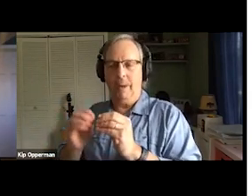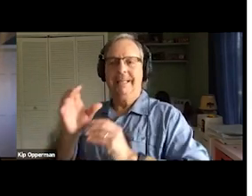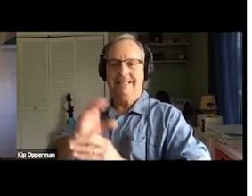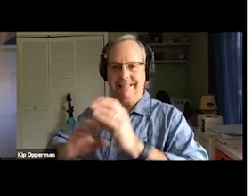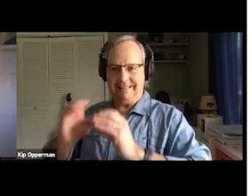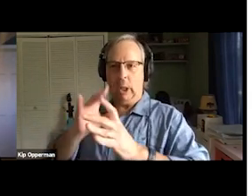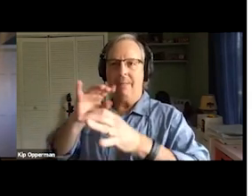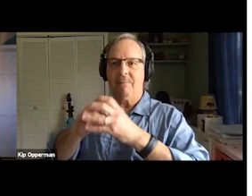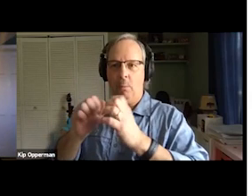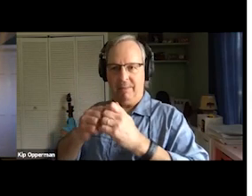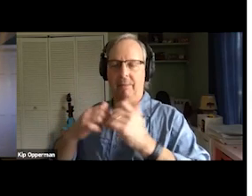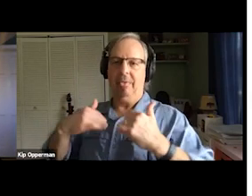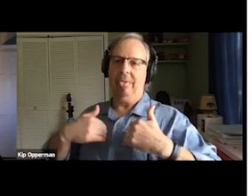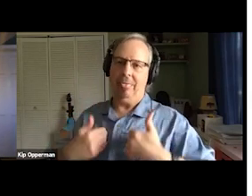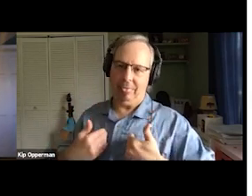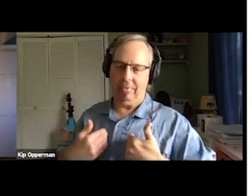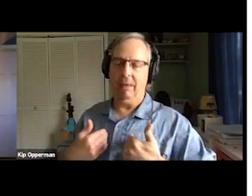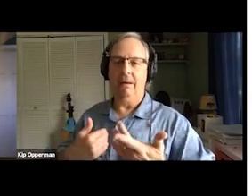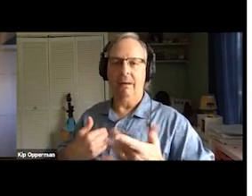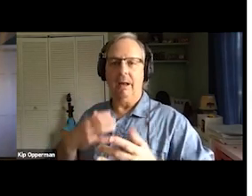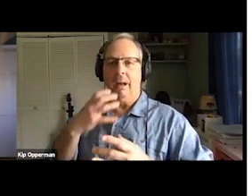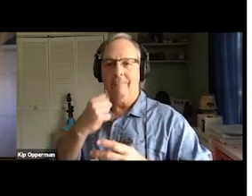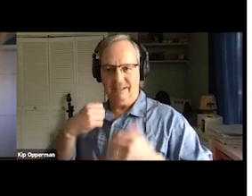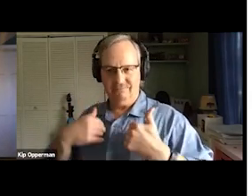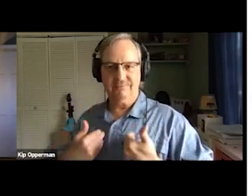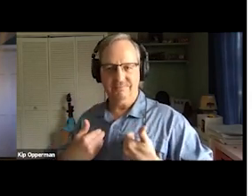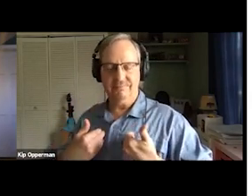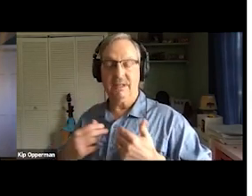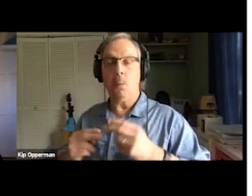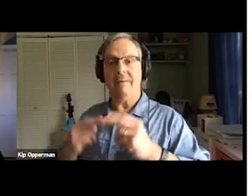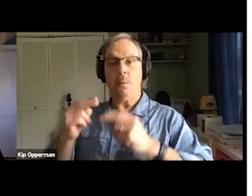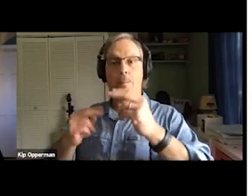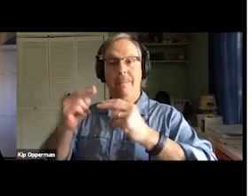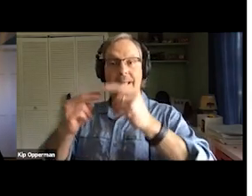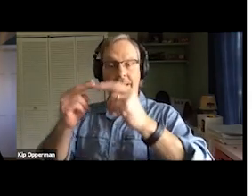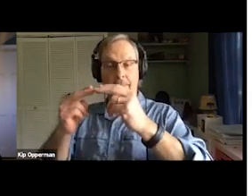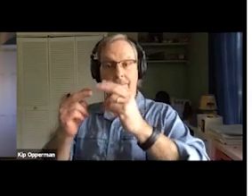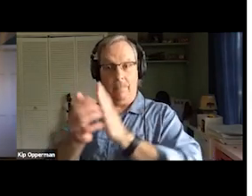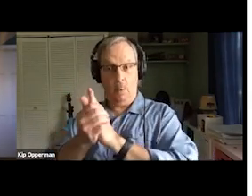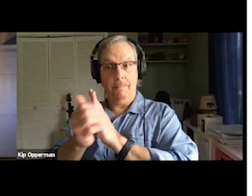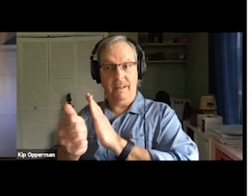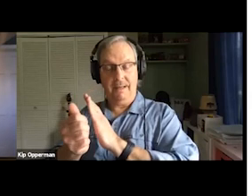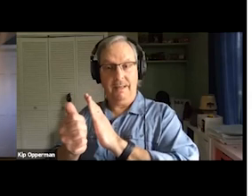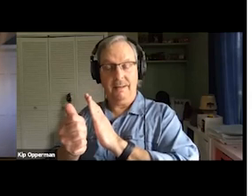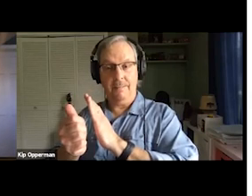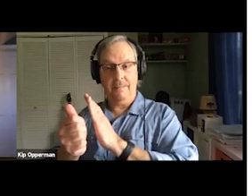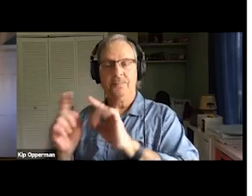Y entonces tenemos que esforzarnos y construir en la medida de nuestras capacidades diferentes apoyos,